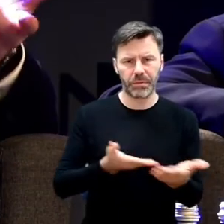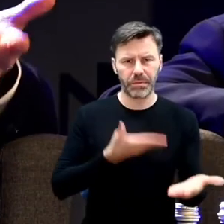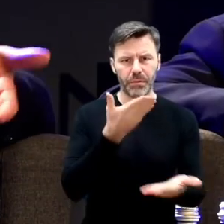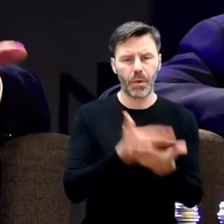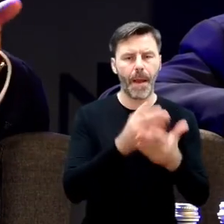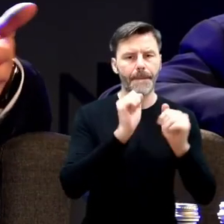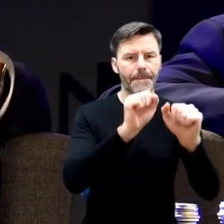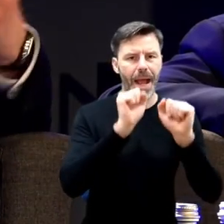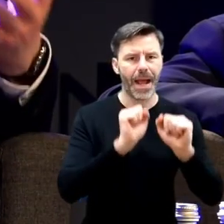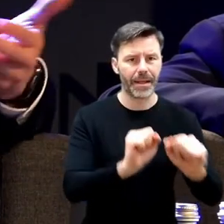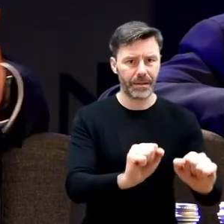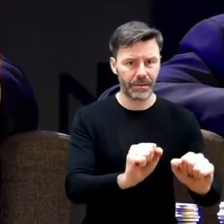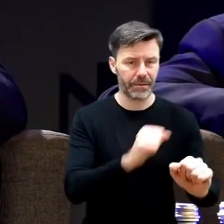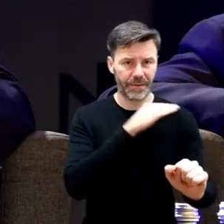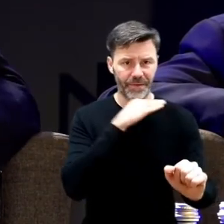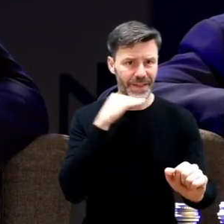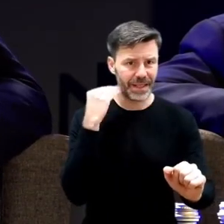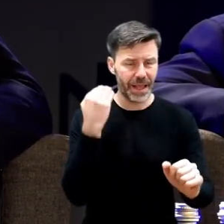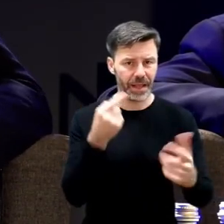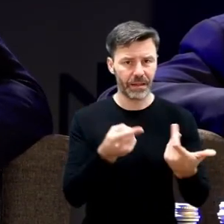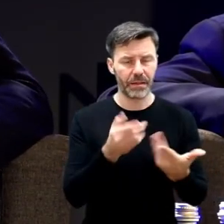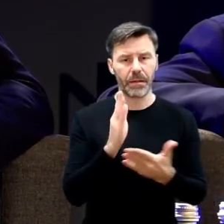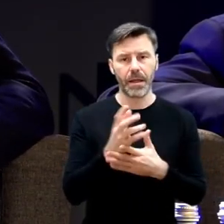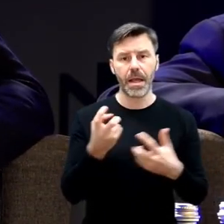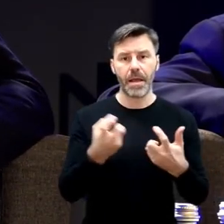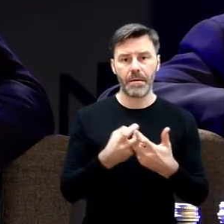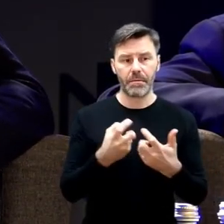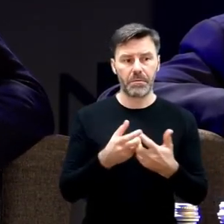więc też ta obsługa później jest uproszczona.